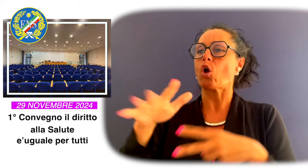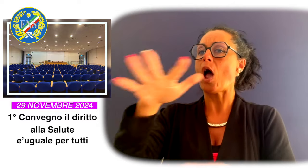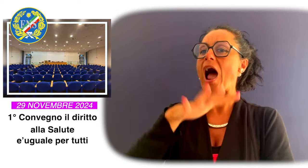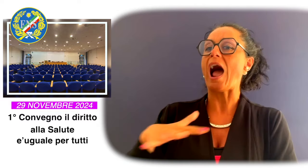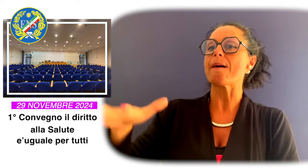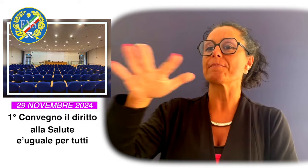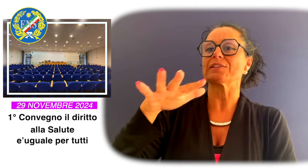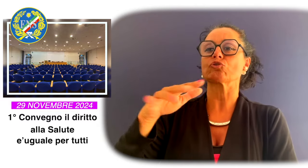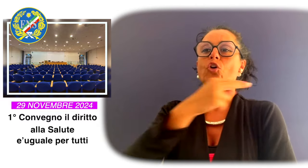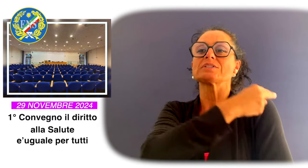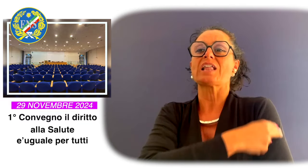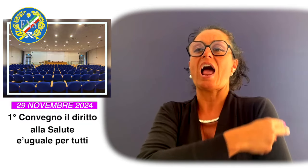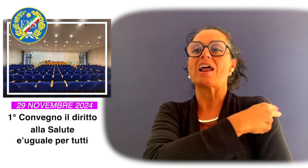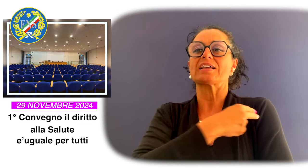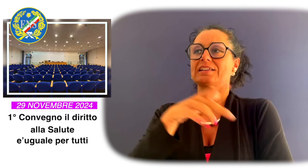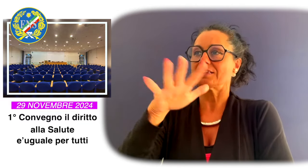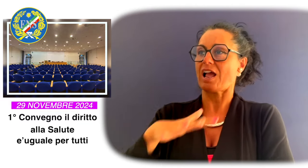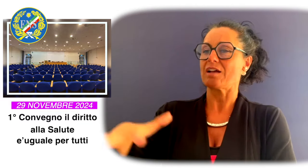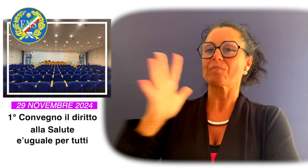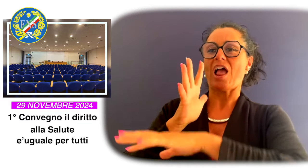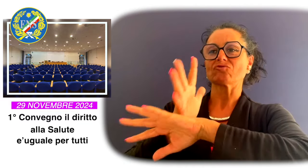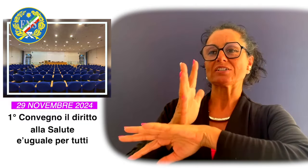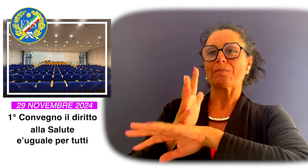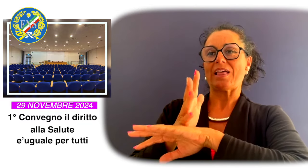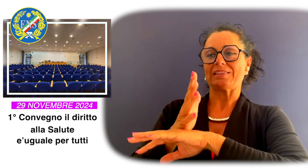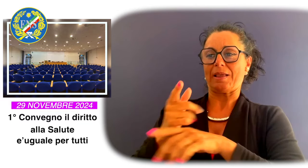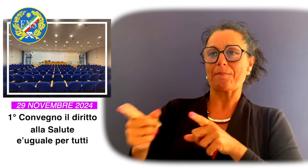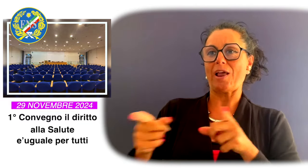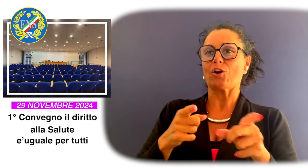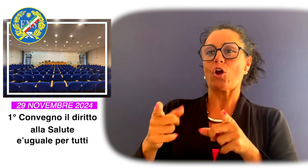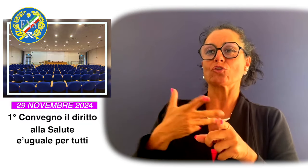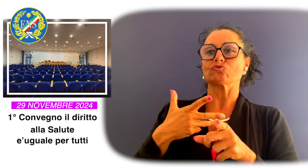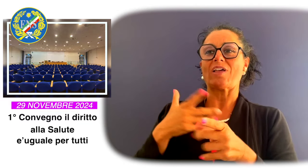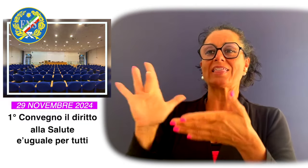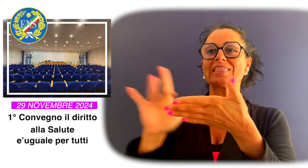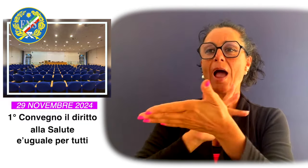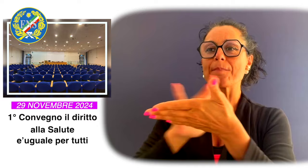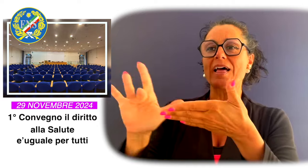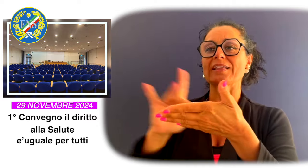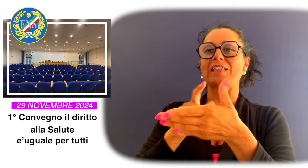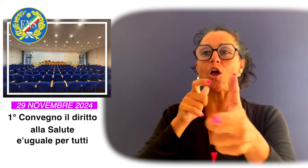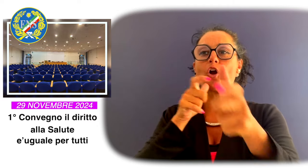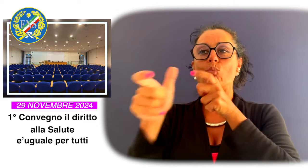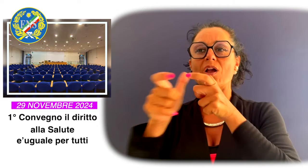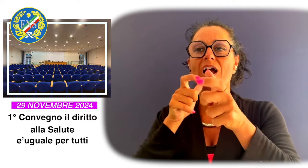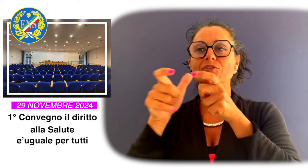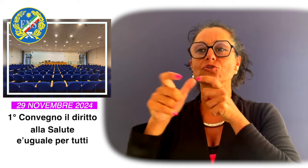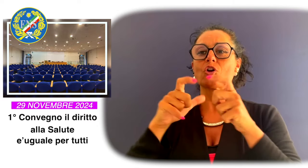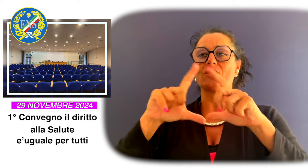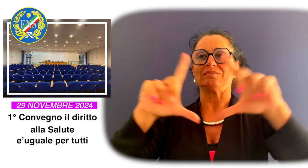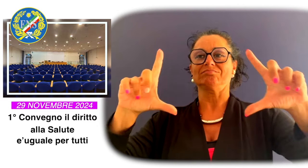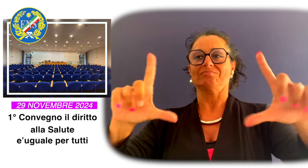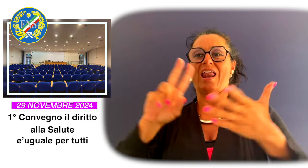La seconda tematica riguarda l’accessibilità in l’ambito sanitario. Attualmente i tablet consentono di avvalersi del servizio di interpretariato a distanza e